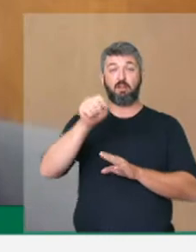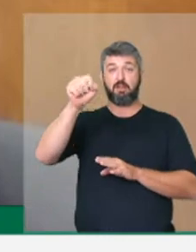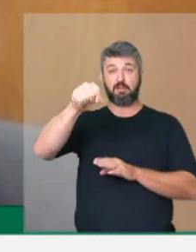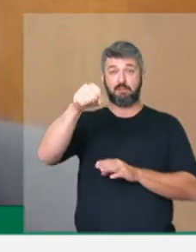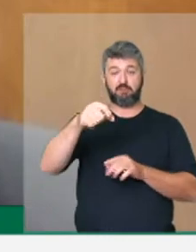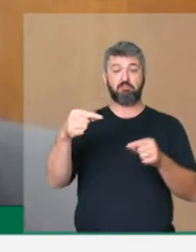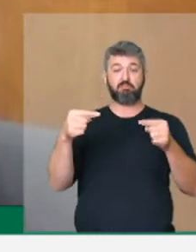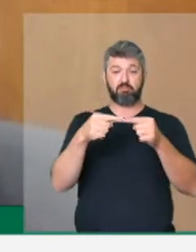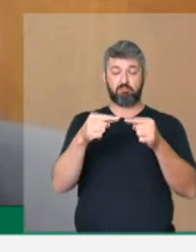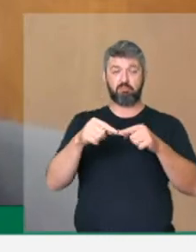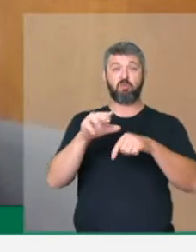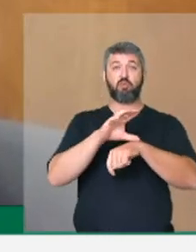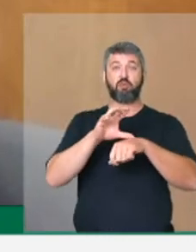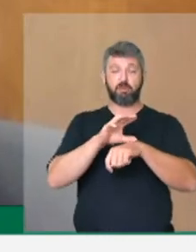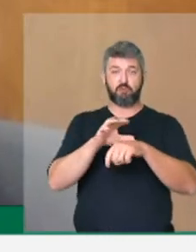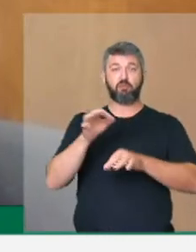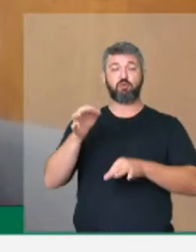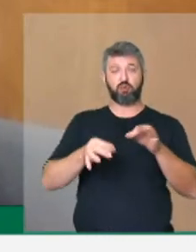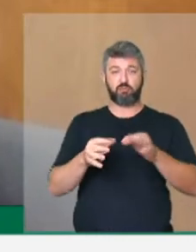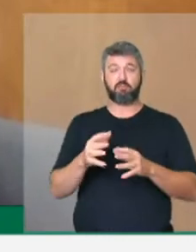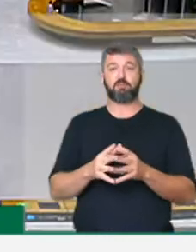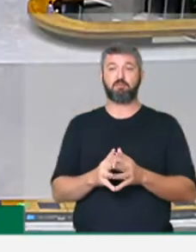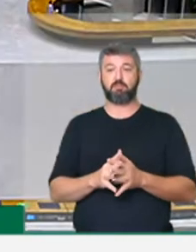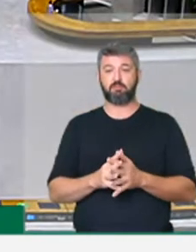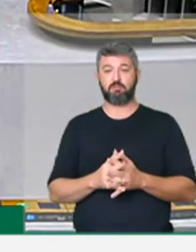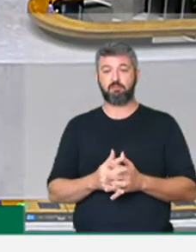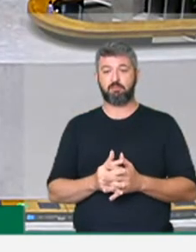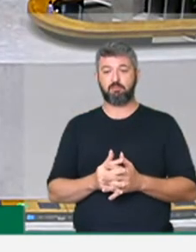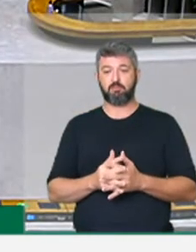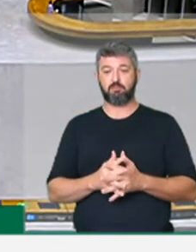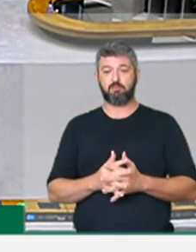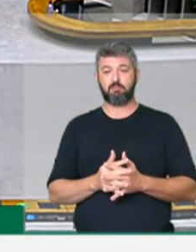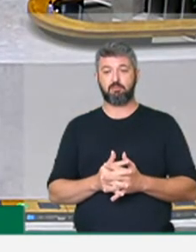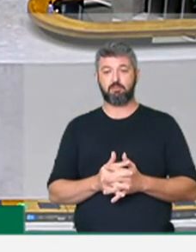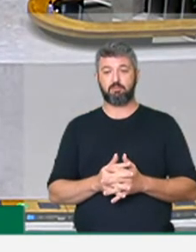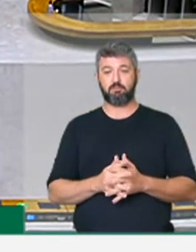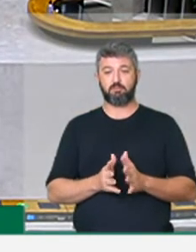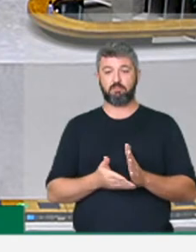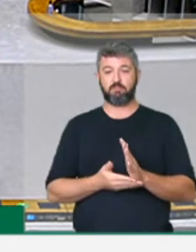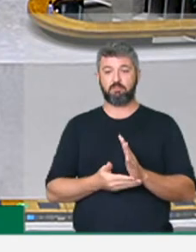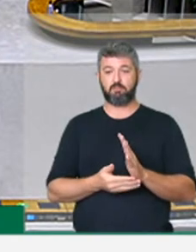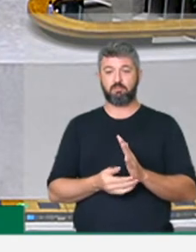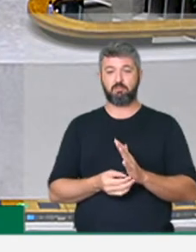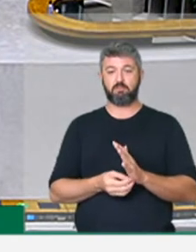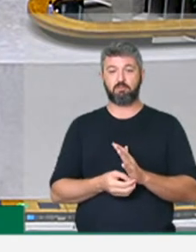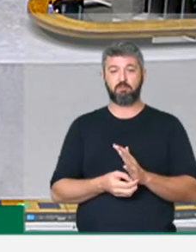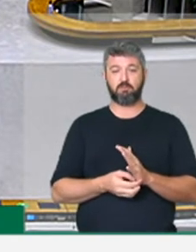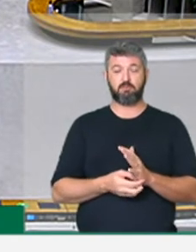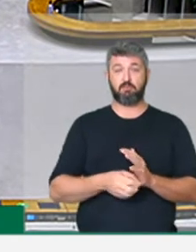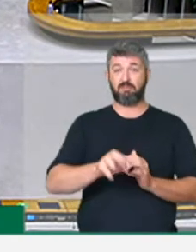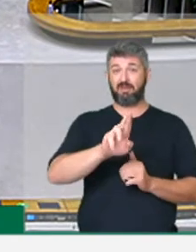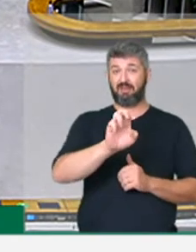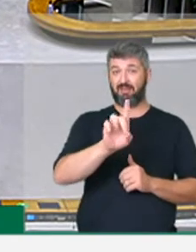FAVOR... O TEXTO ORIGINAL... HAVIA O RESGATO AEGT... A RENEGOCIAÇÃO DA DÍVIDAS QUE É RELATIVO... POR ALGUMAS EMPRESAS EM RELAÇÃO AO FUNDO